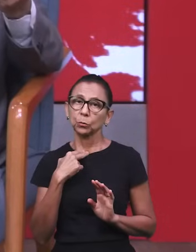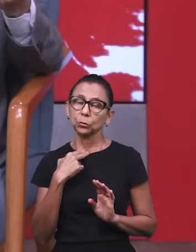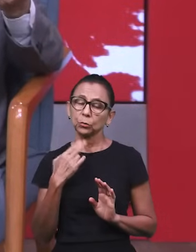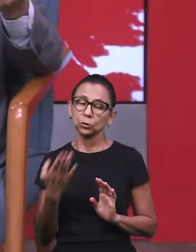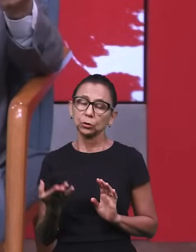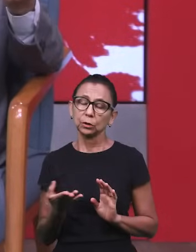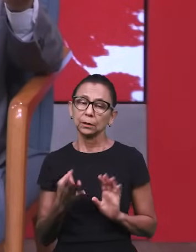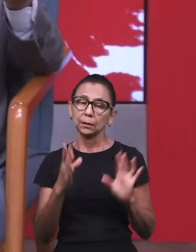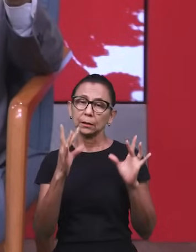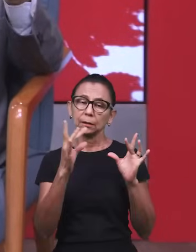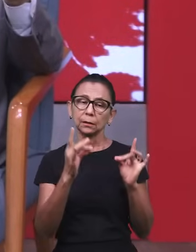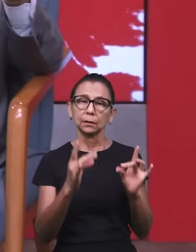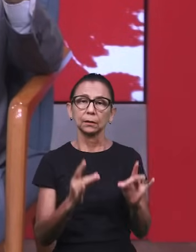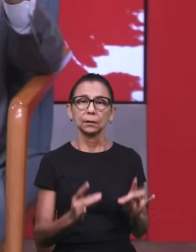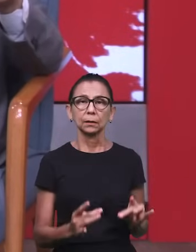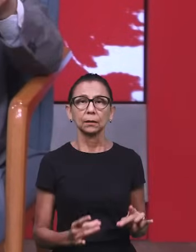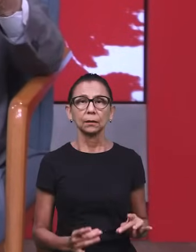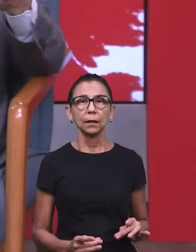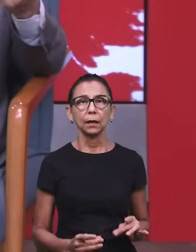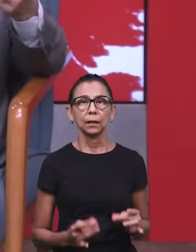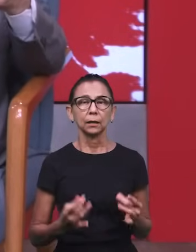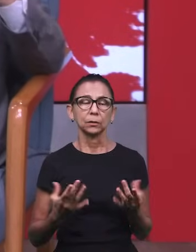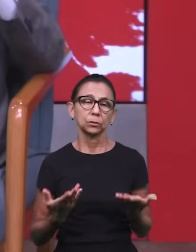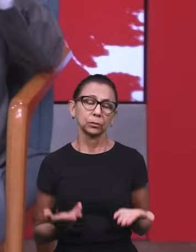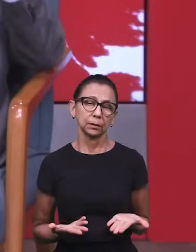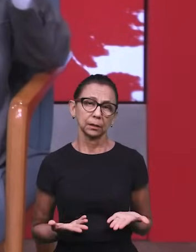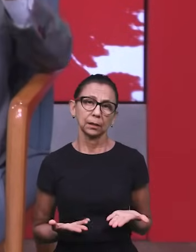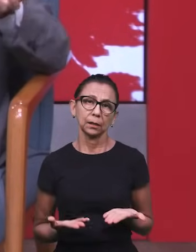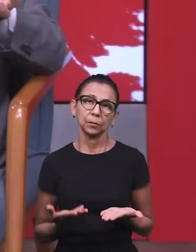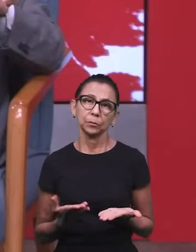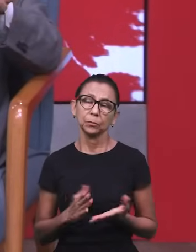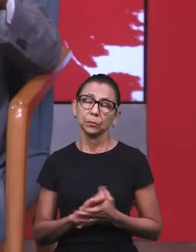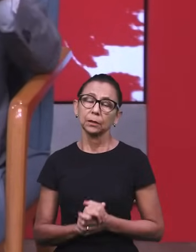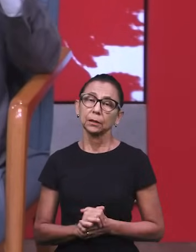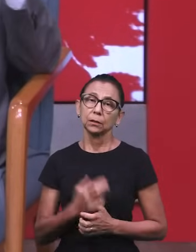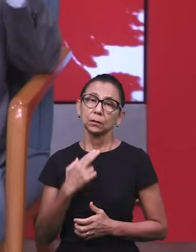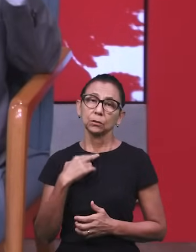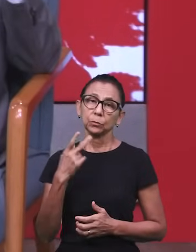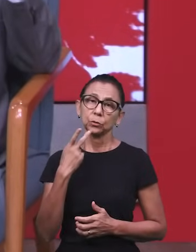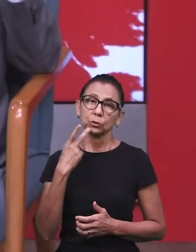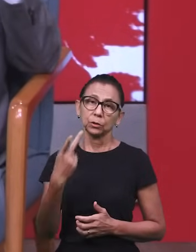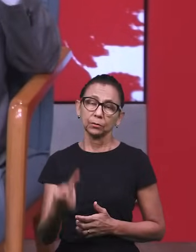não podia entrar em detalhes com ele e dizer que tudo aquilo era um processo elaborado pelo